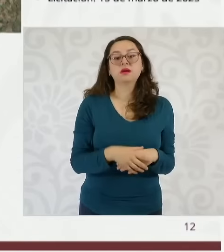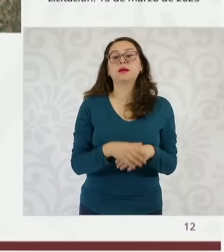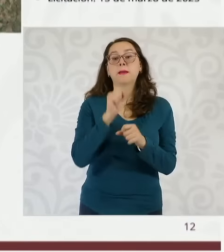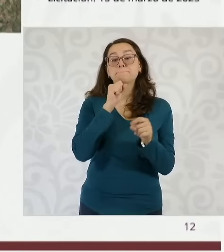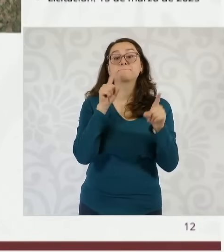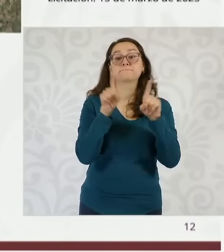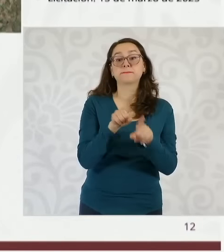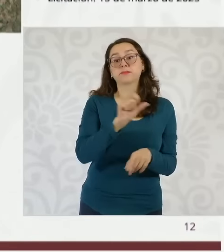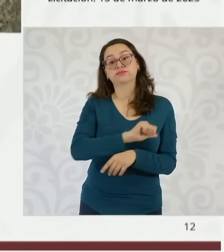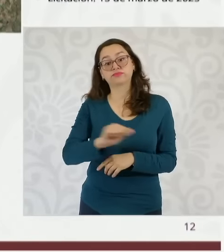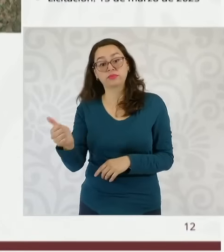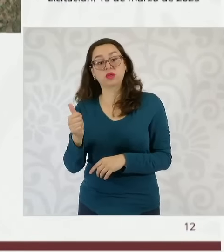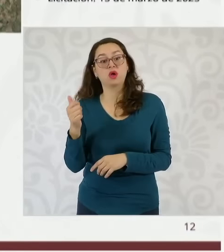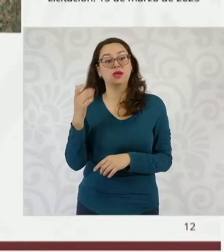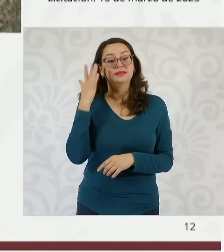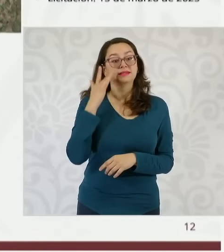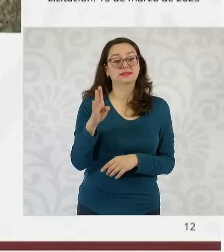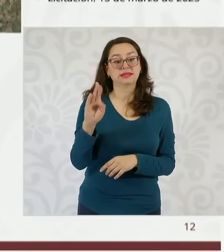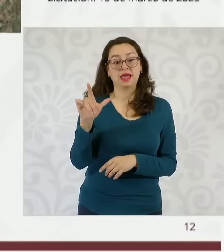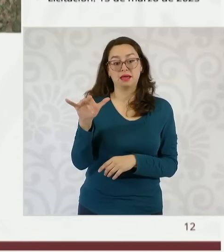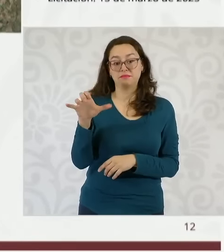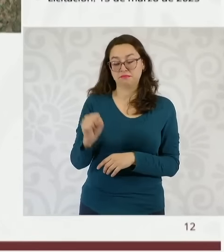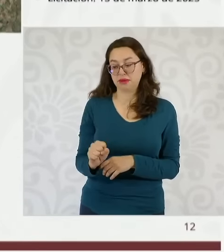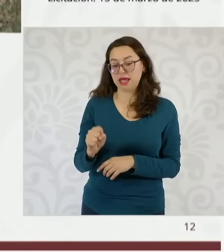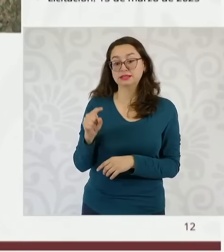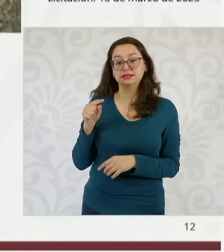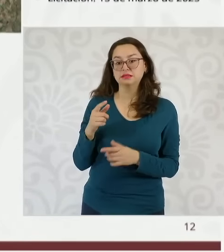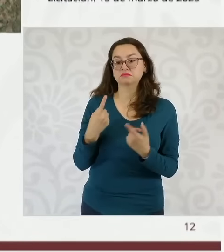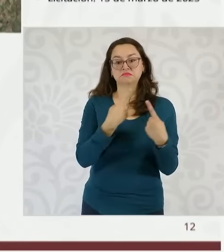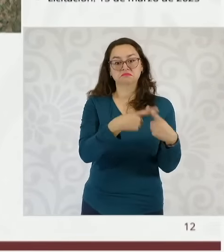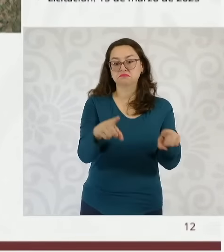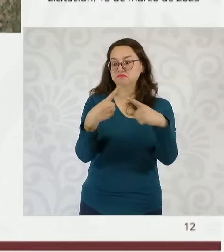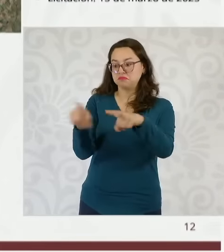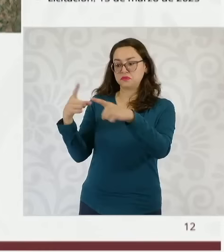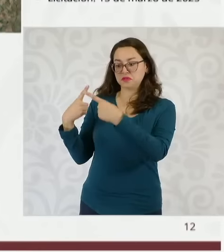cuenta con más de 300 haáreas y con múltiples facilidades logísticas de vocación agroindustrial